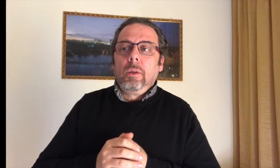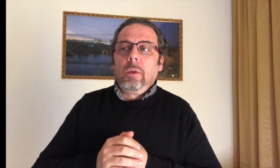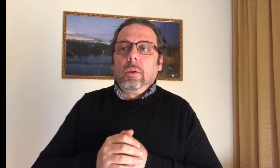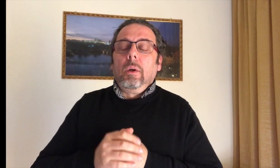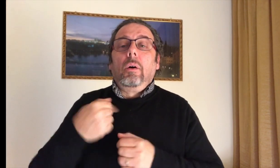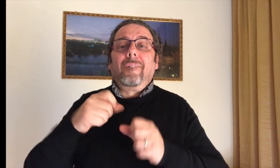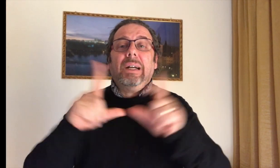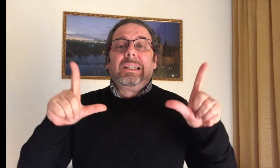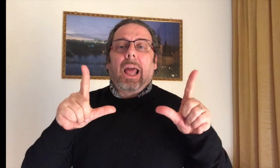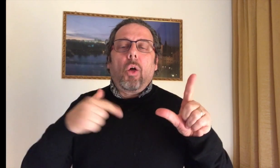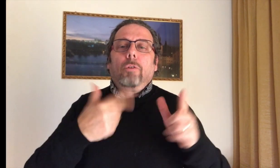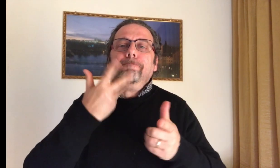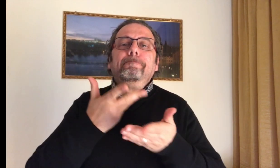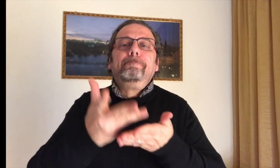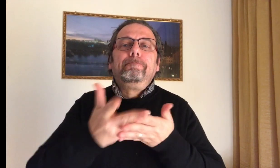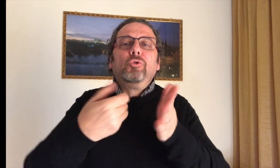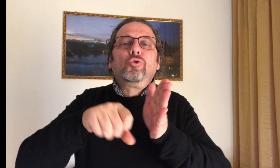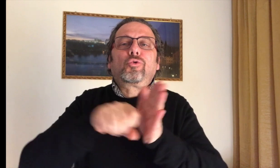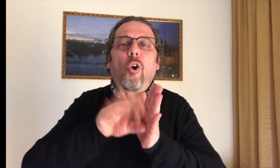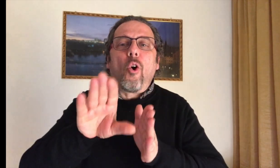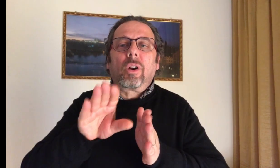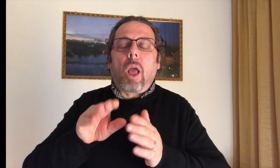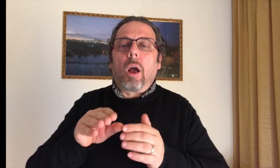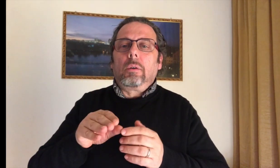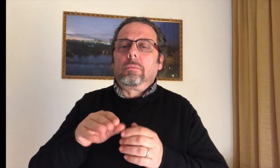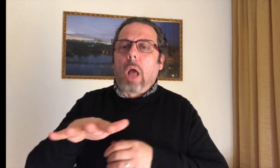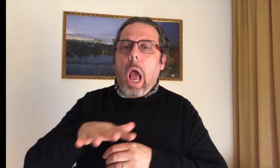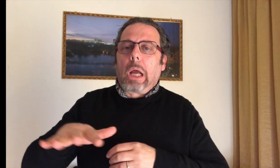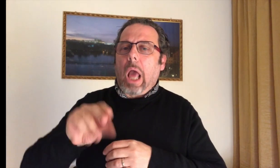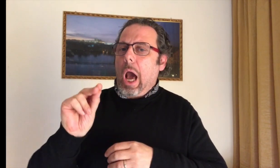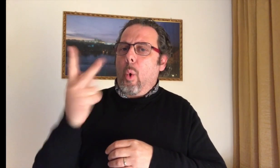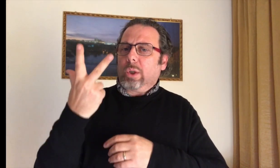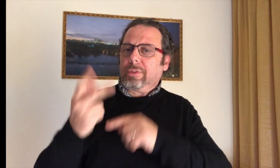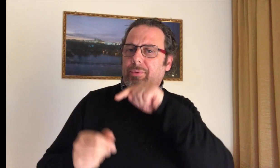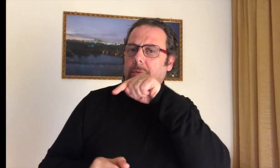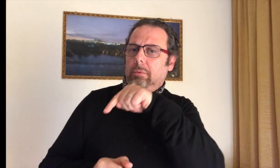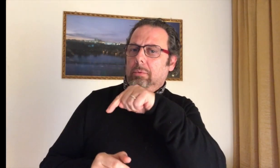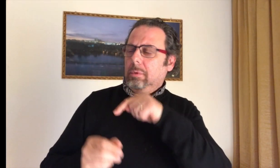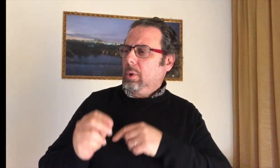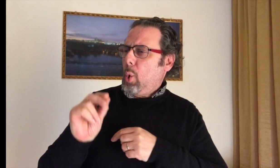Faccio questo video per raccontare la storia dell’Area USF.